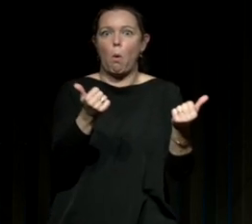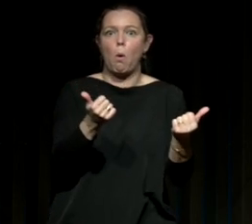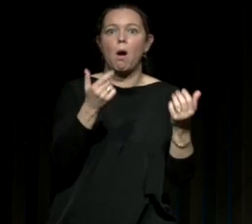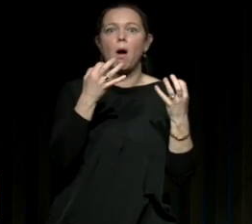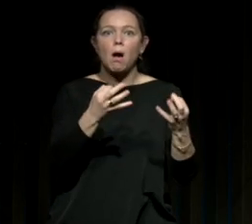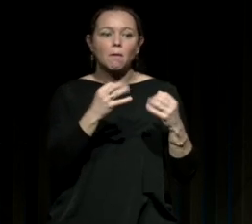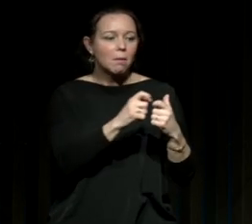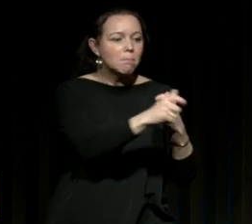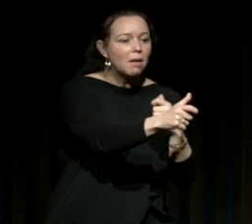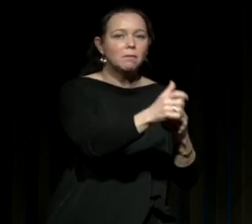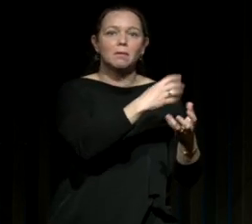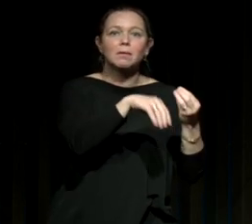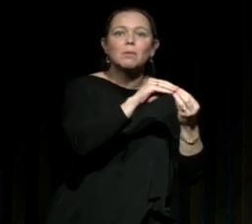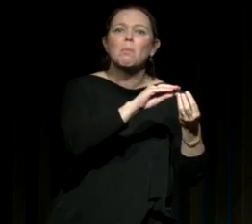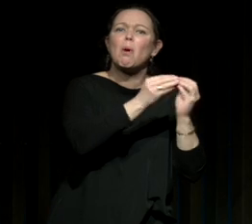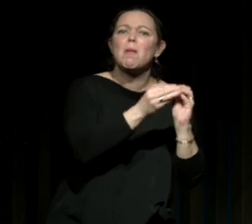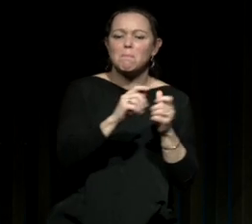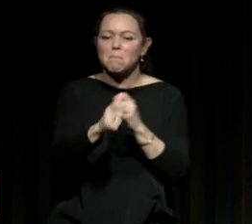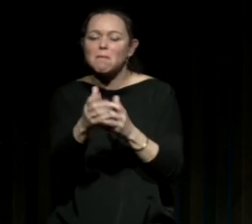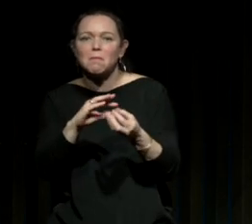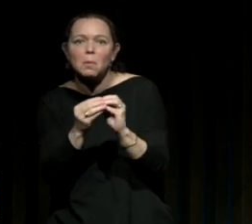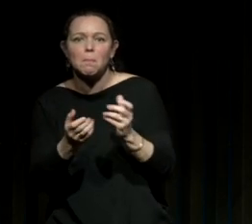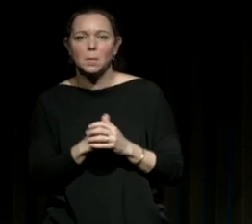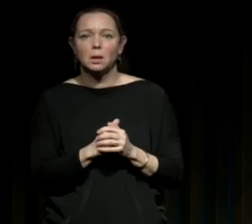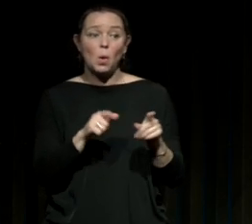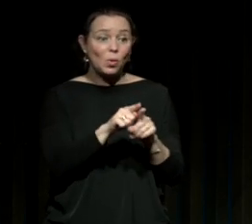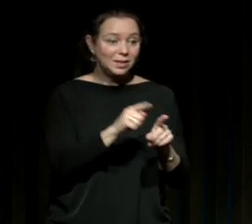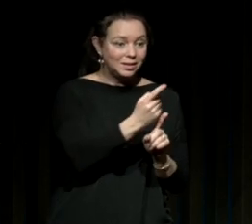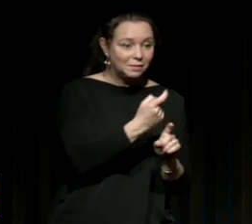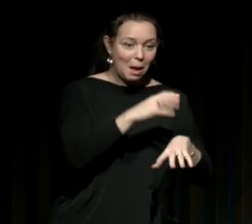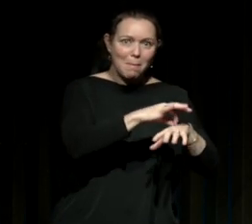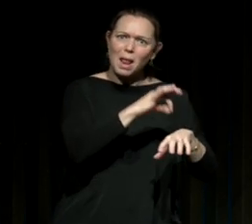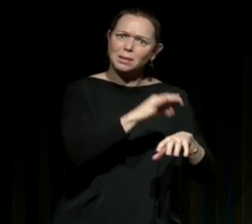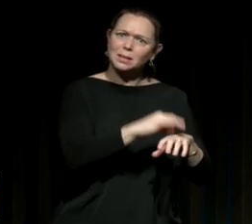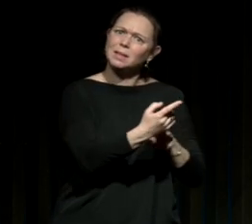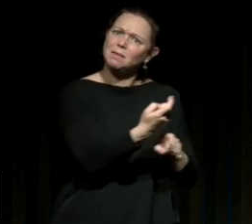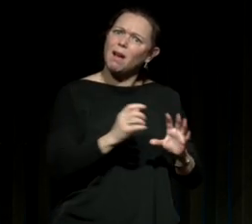associées à l'obésité en termes d'histoire de la maladie vous ai montré ces fluctuations pondérale